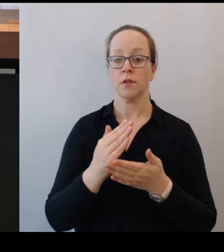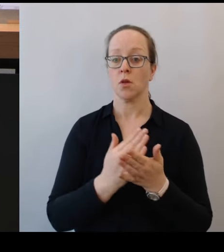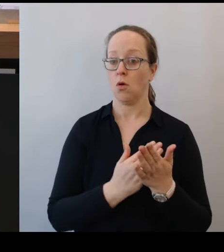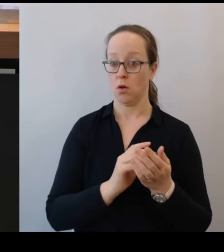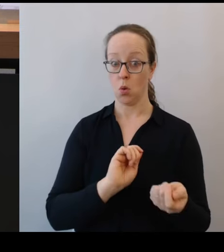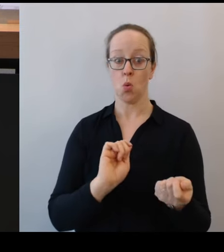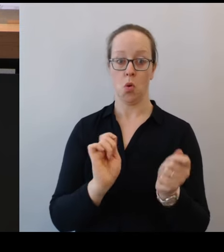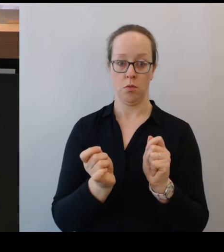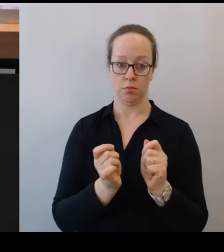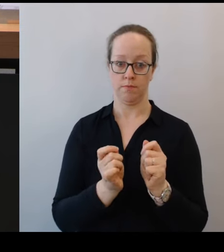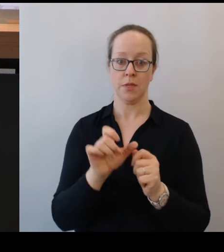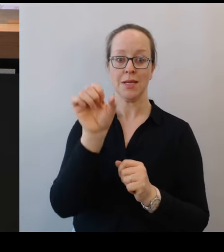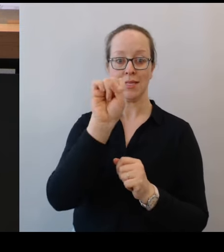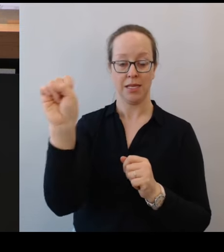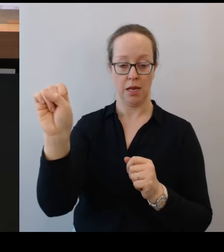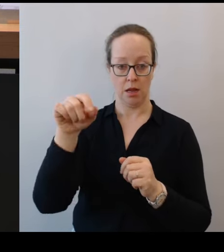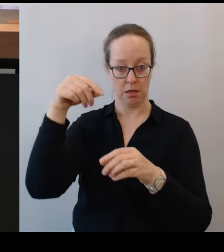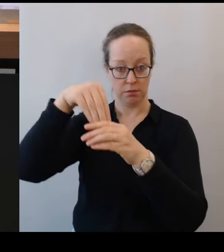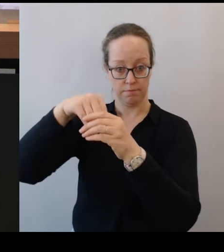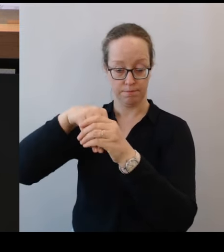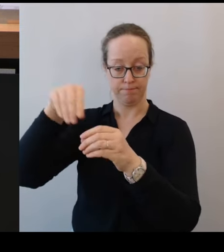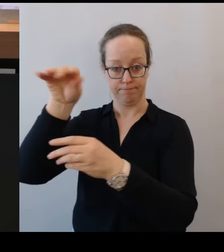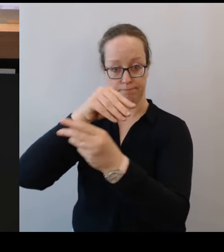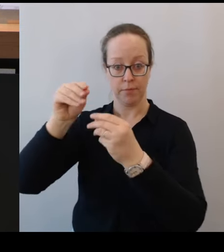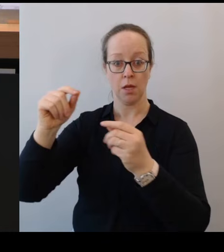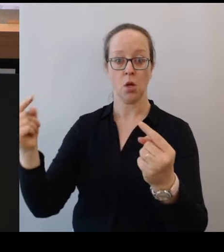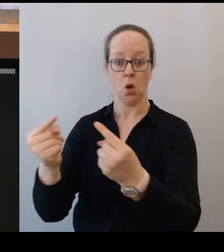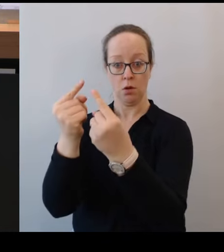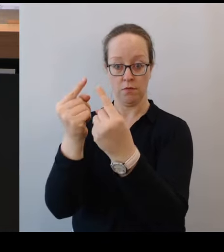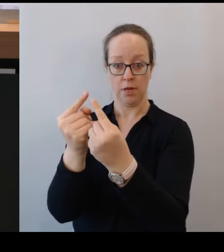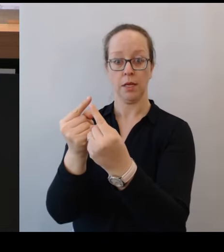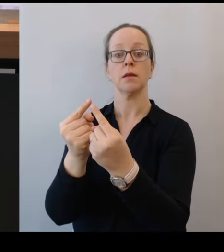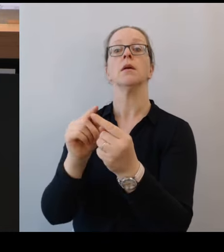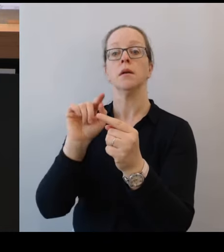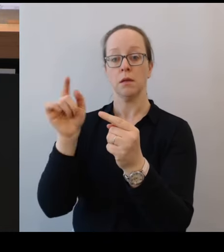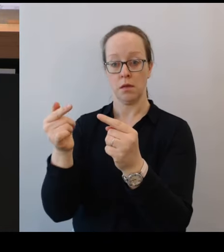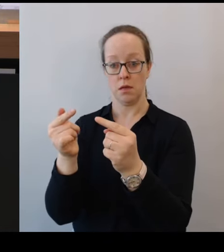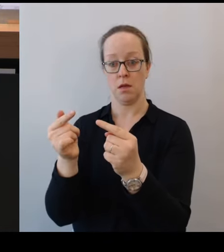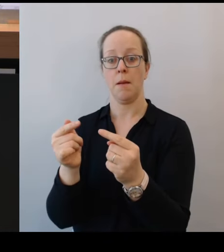Zukunft nicht mehr Herr Wegner vermitteln, sondern sein Stellvertreter, wegen der Befangenheit.